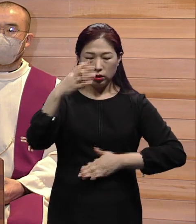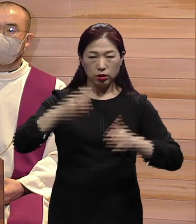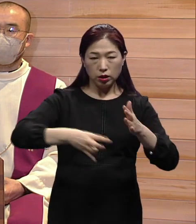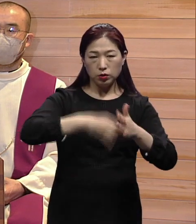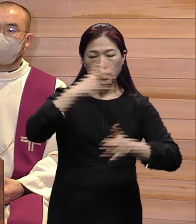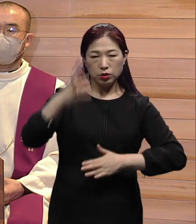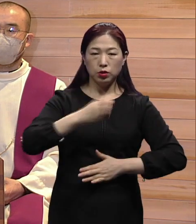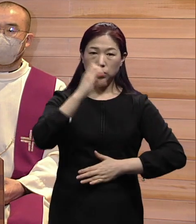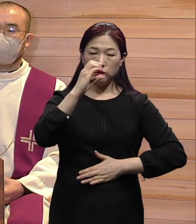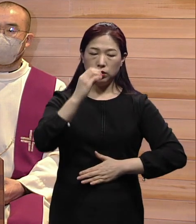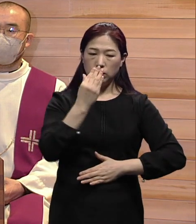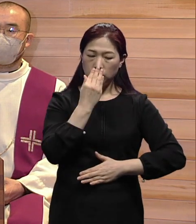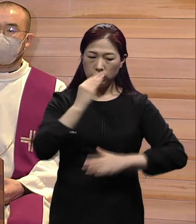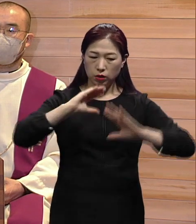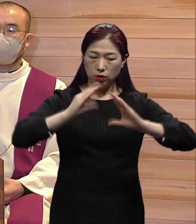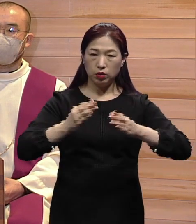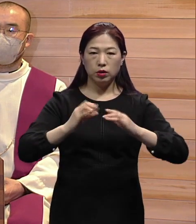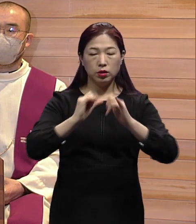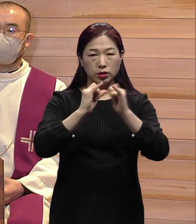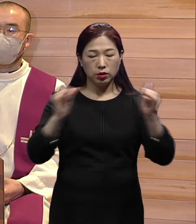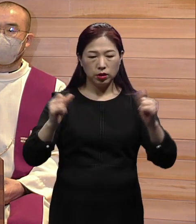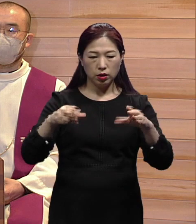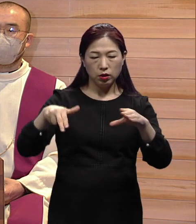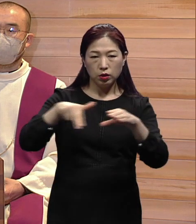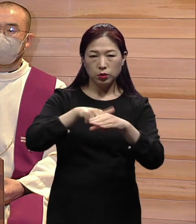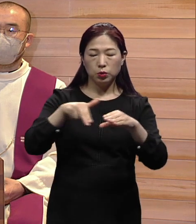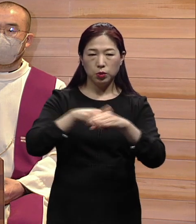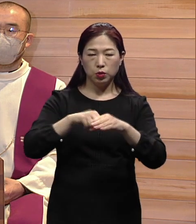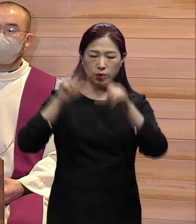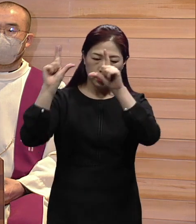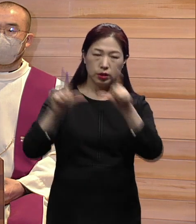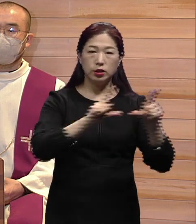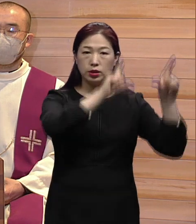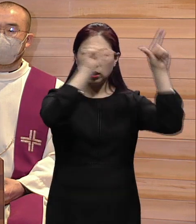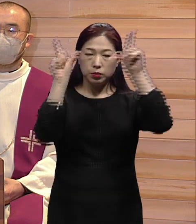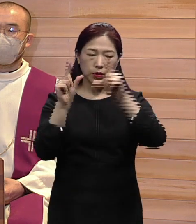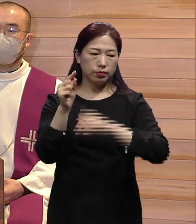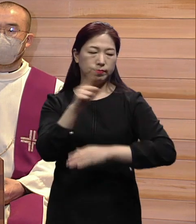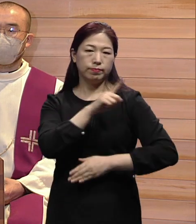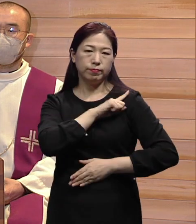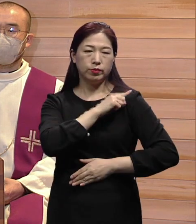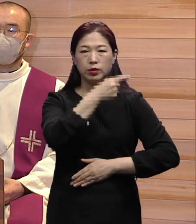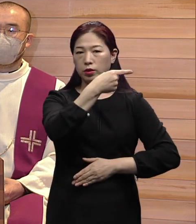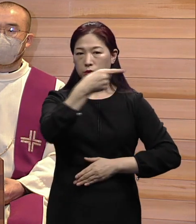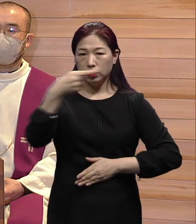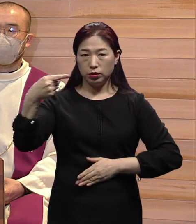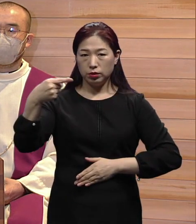이스라엘 백성의 종교와 삶의 모든 것이었습니다